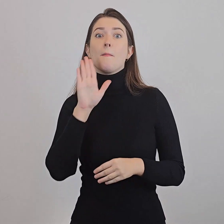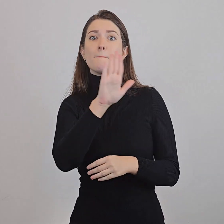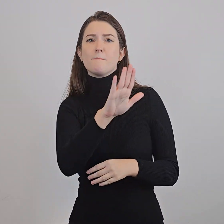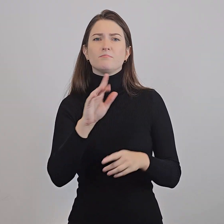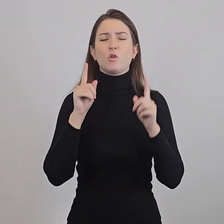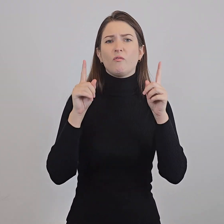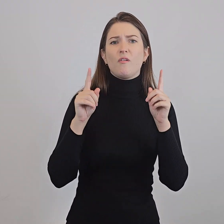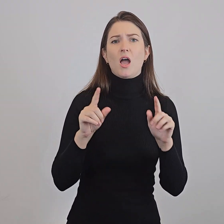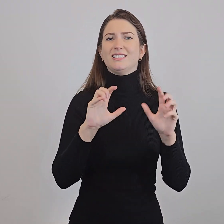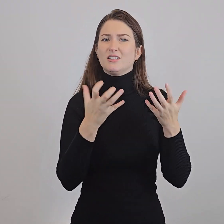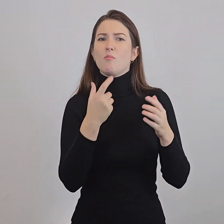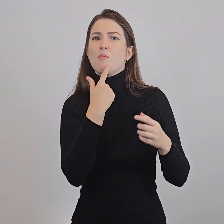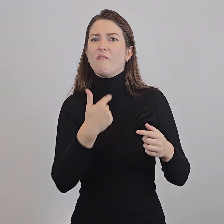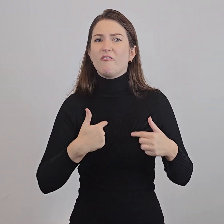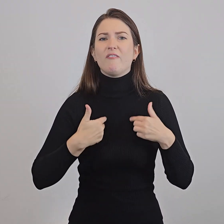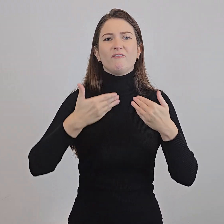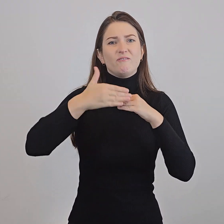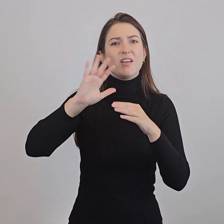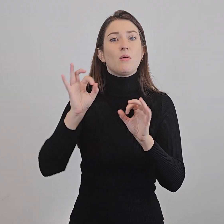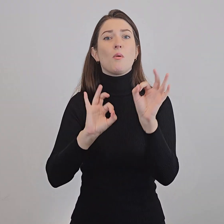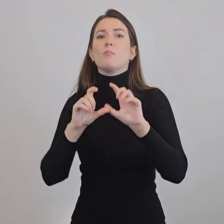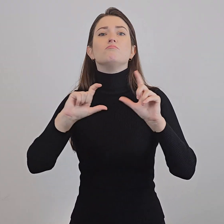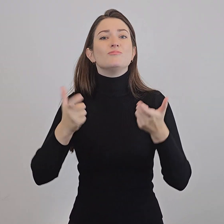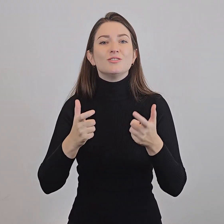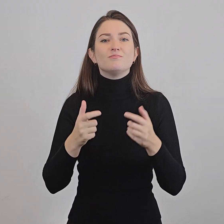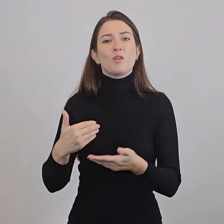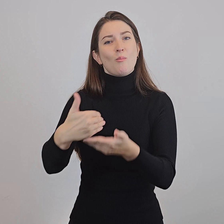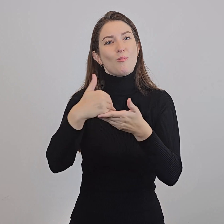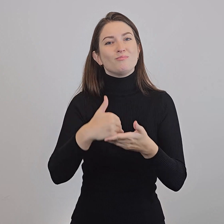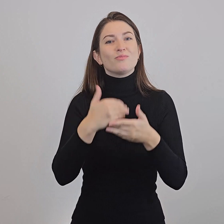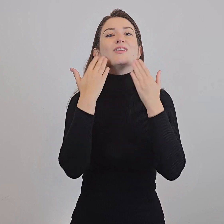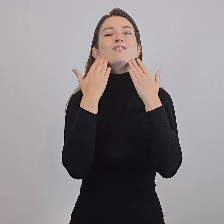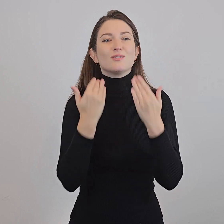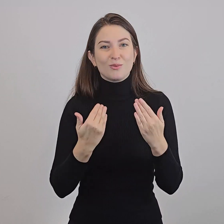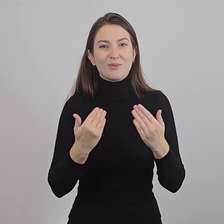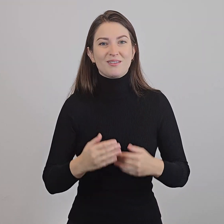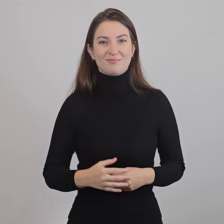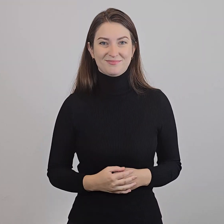Będziemy wdzięczni za współpracę oraz wszystkie uwagi i sugestie.